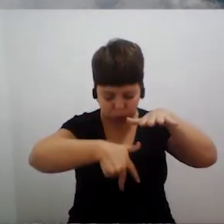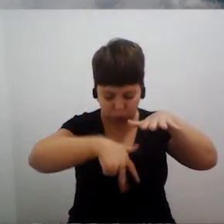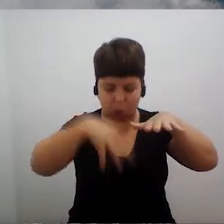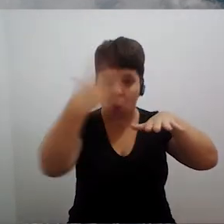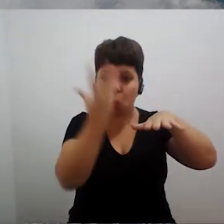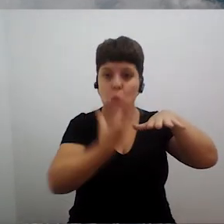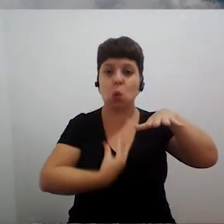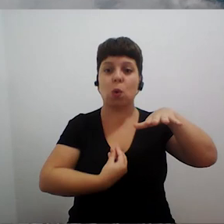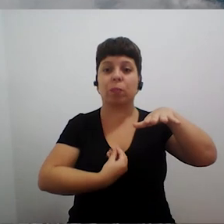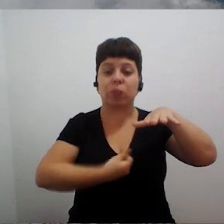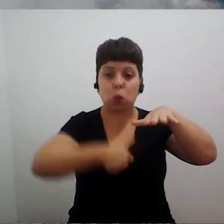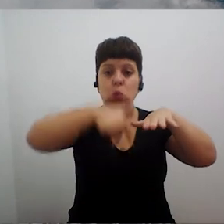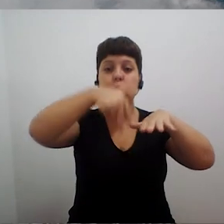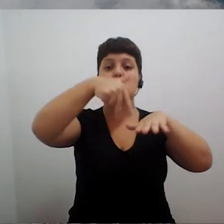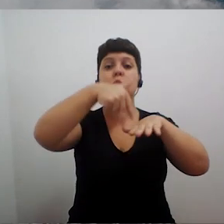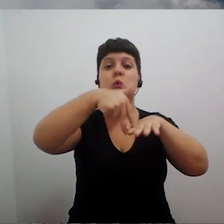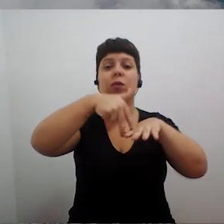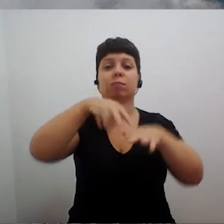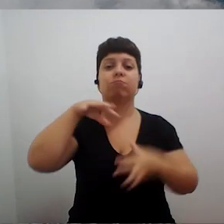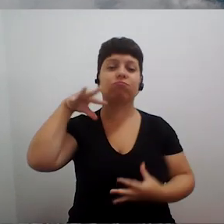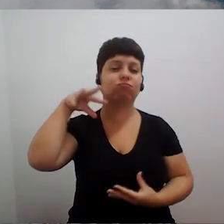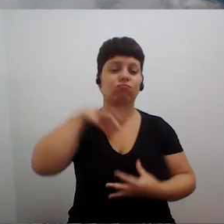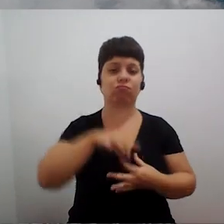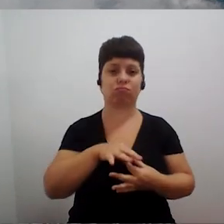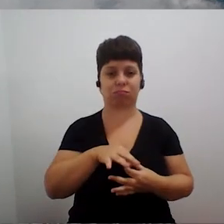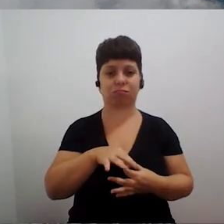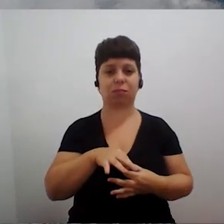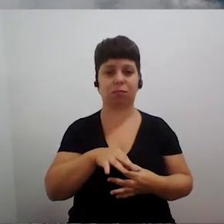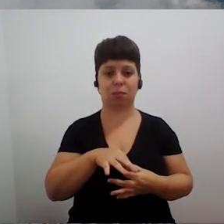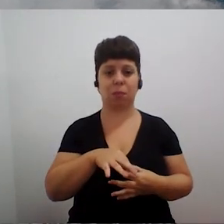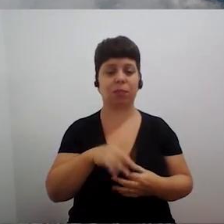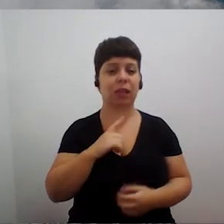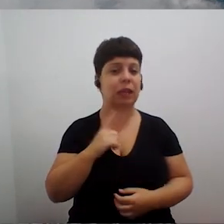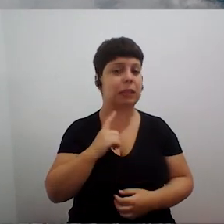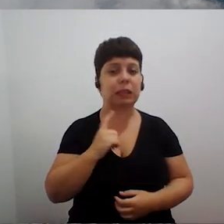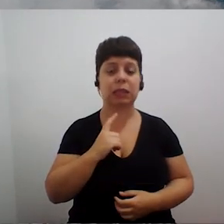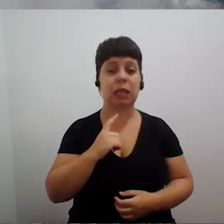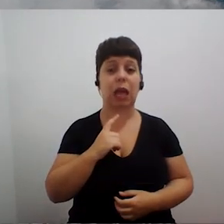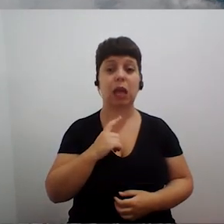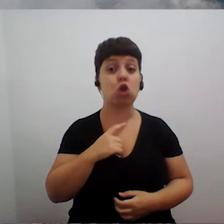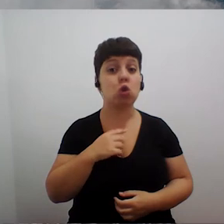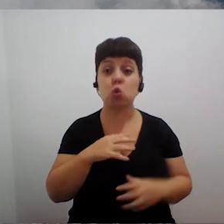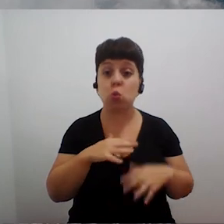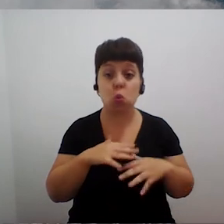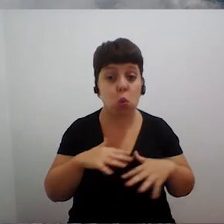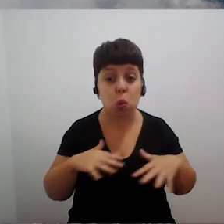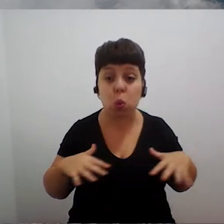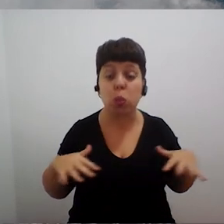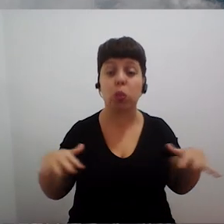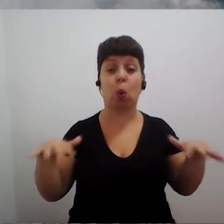fazendo-se um com ele de tal modo que ele integra toda a realidade existente do Cosmos no Planeta Terra.